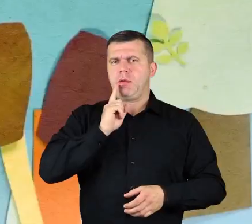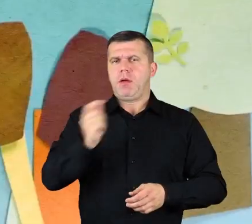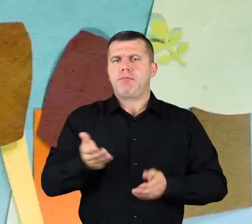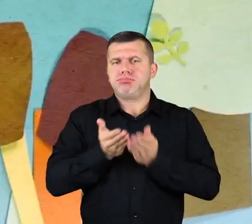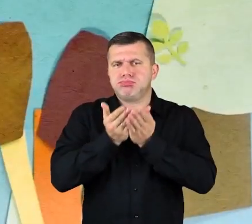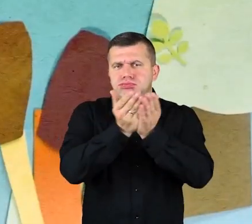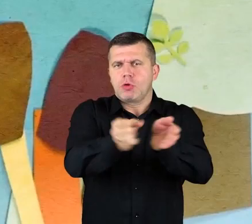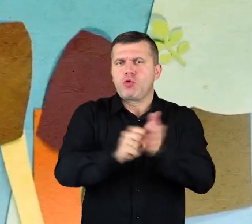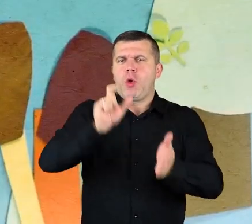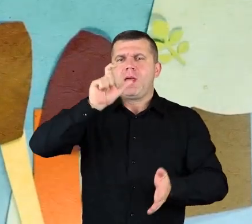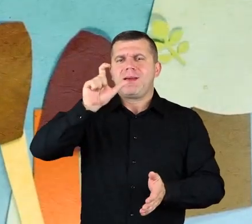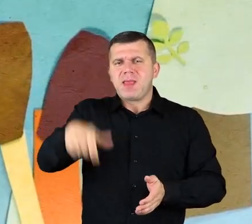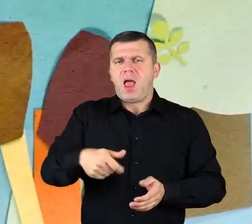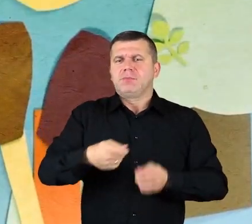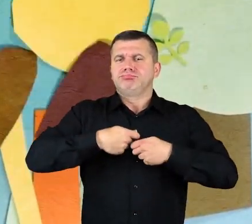aby sprzedać swoje towary.